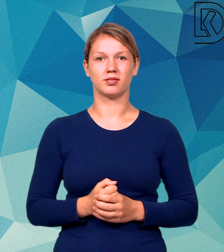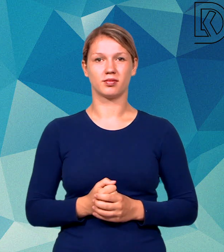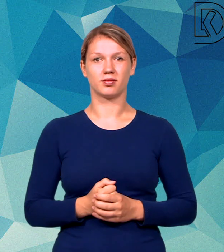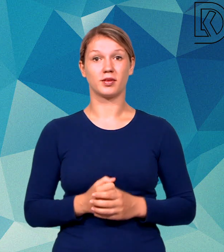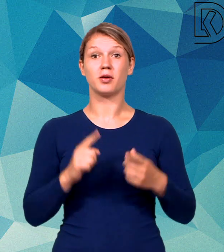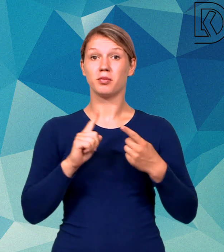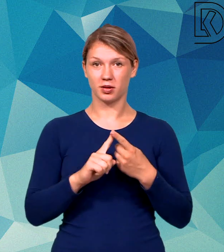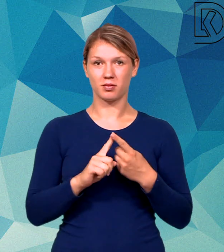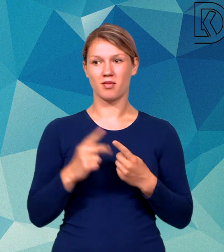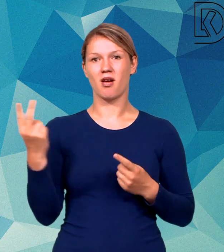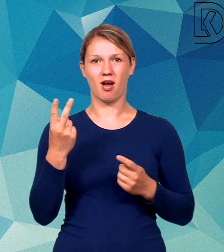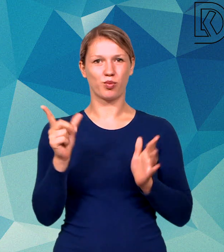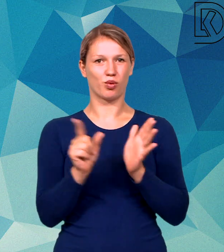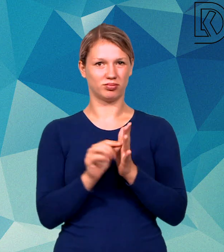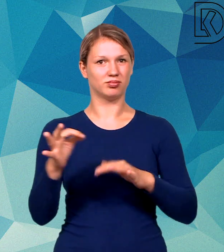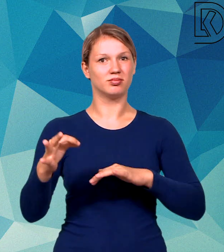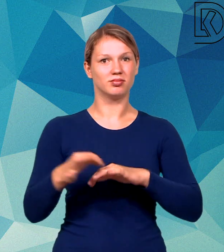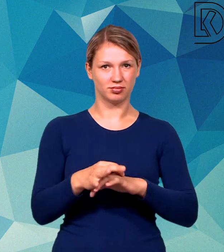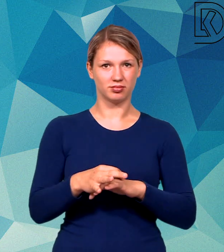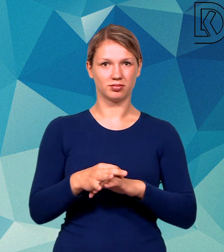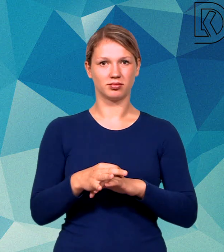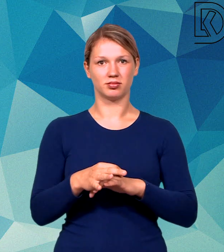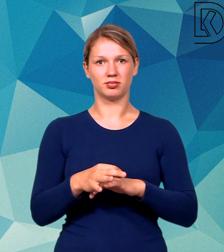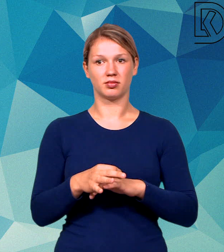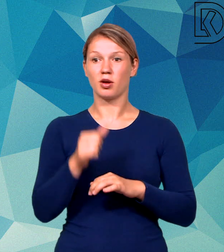Pirma - norintys įsivaikinti turi būti susituokę.